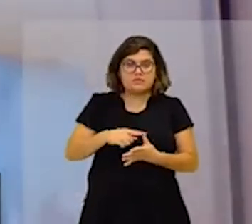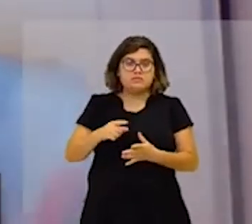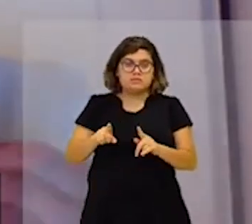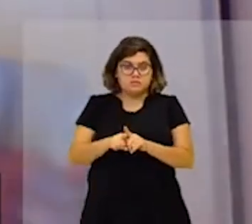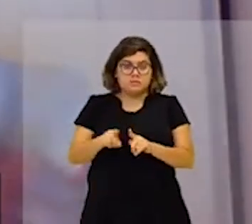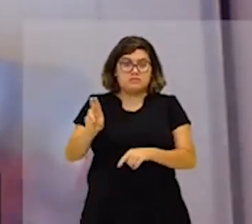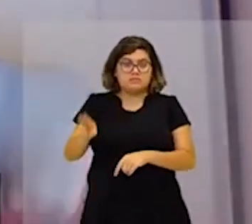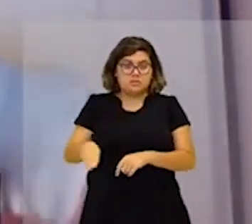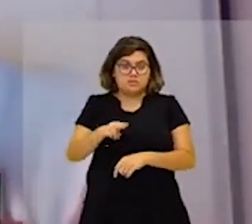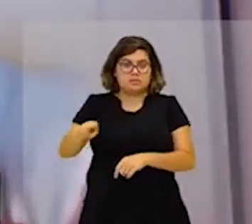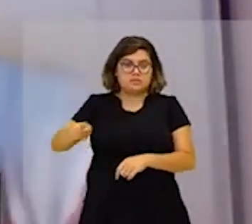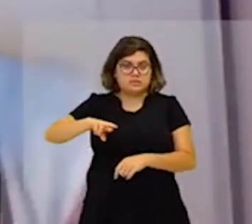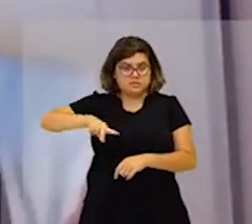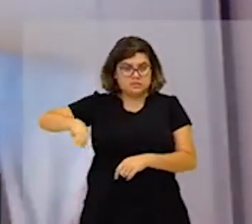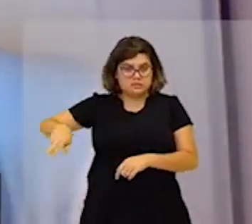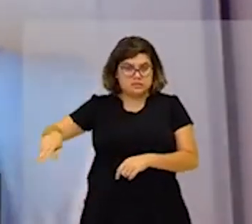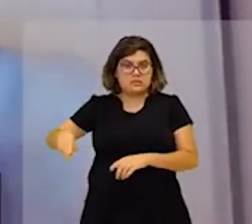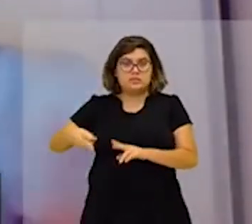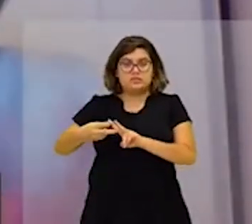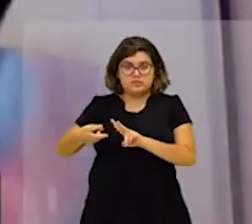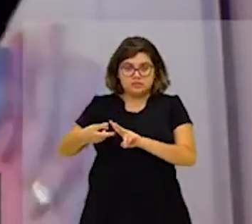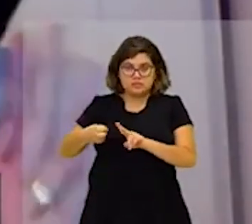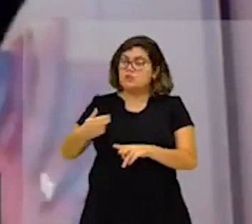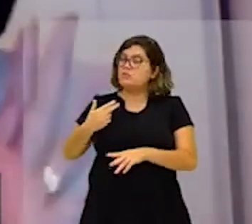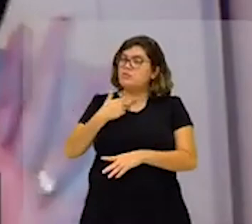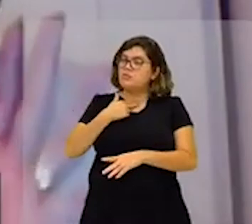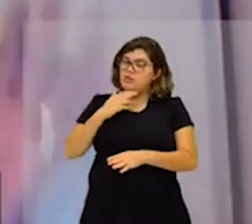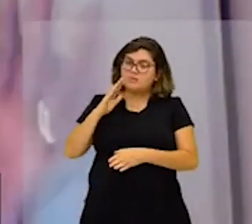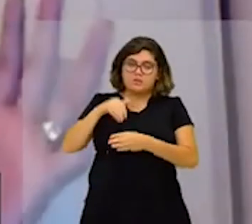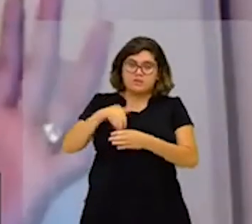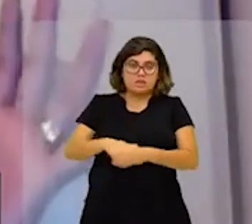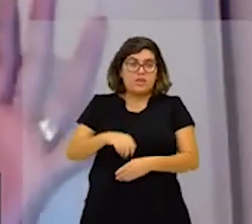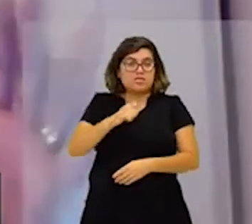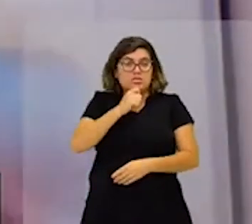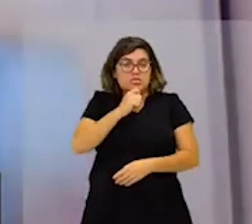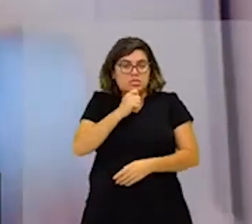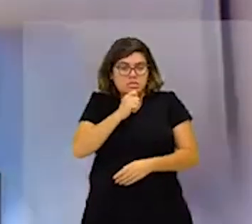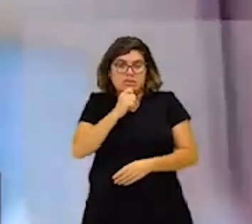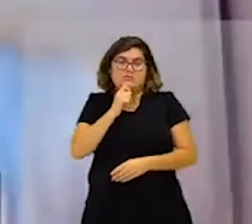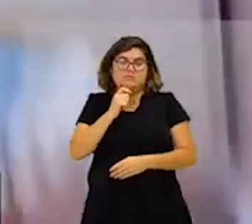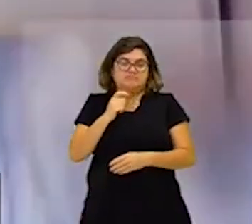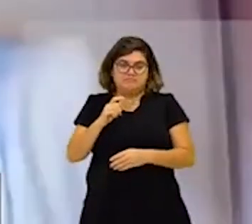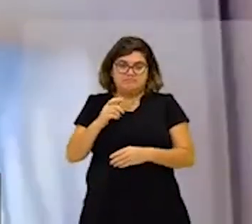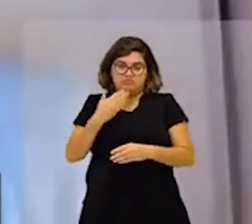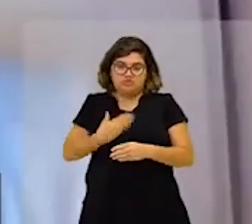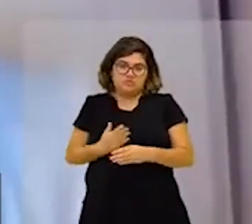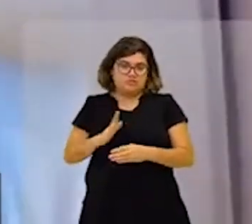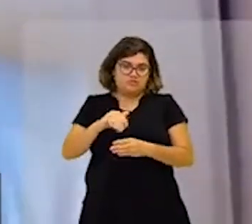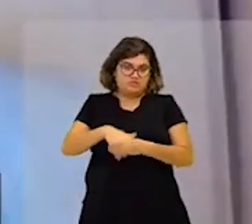votar e serem votados não se exige muito esforço aqui para compreender quem com essa grande massa